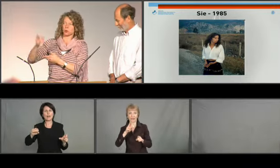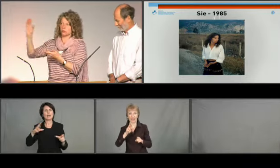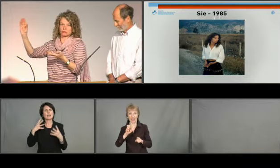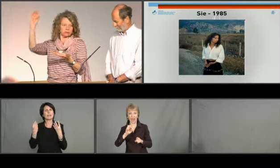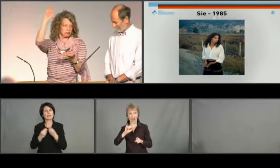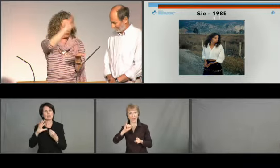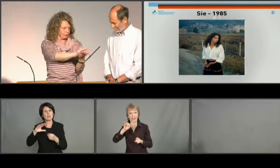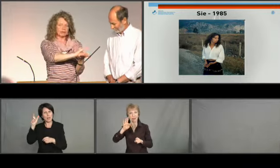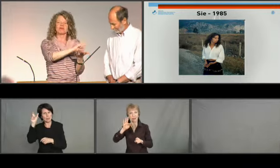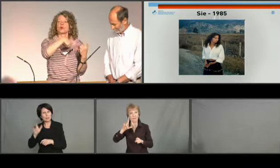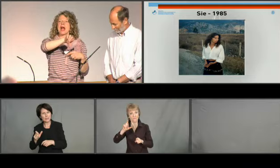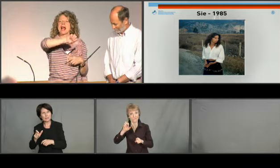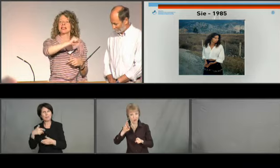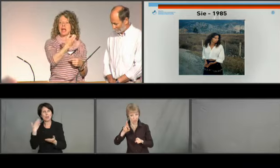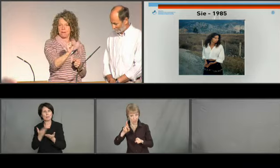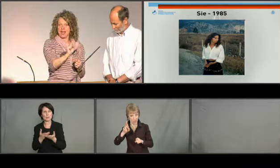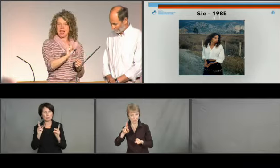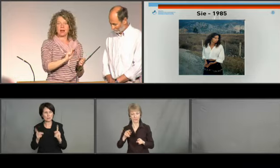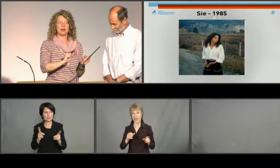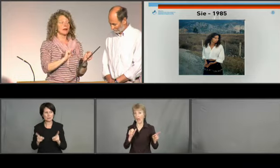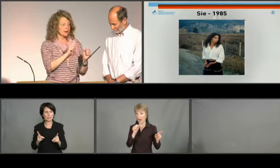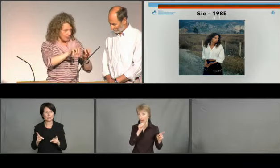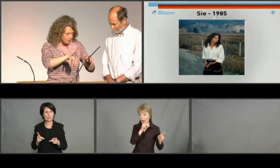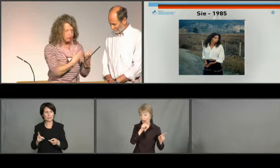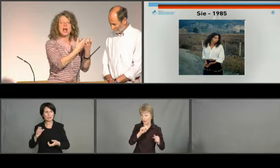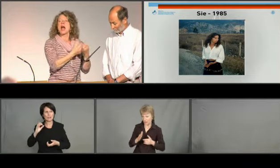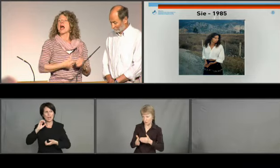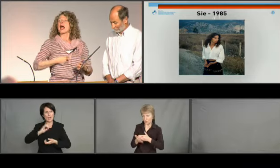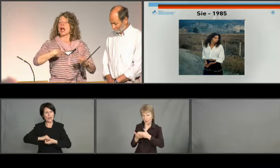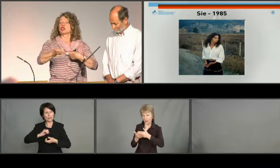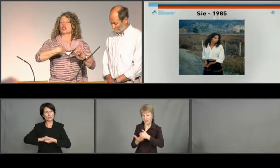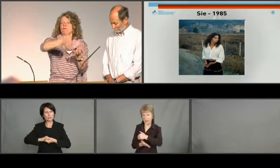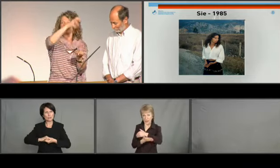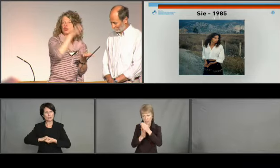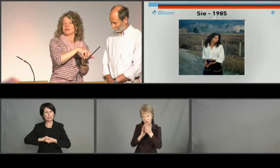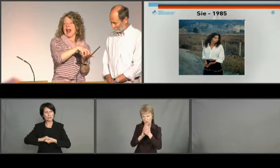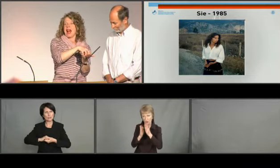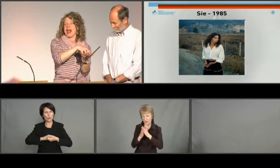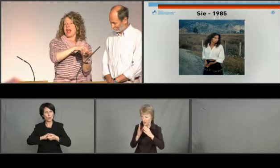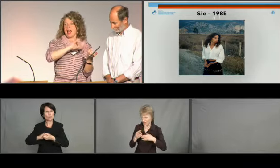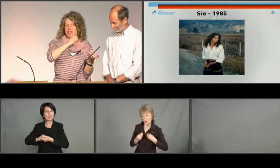Geschäftsstelle gründen konnte.